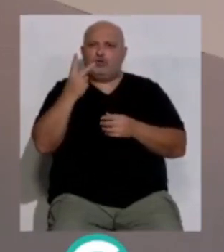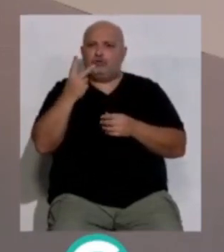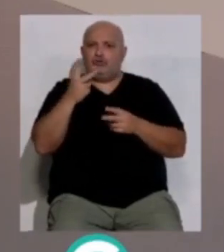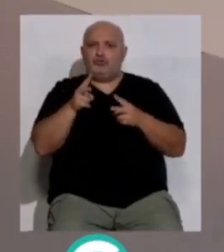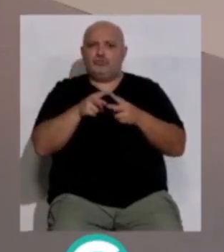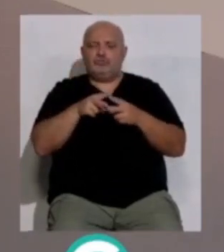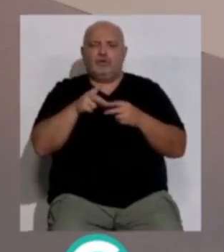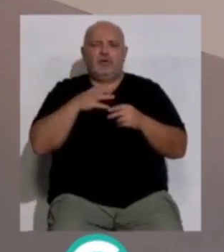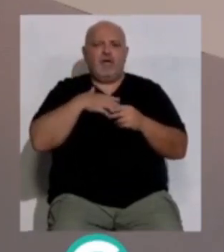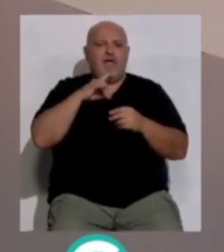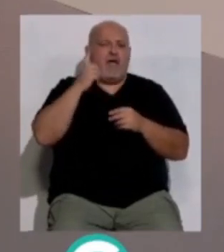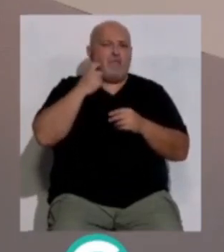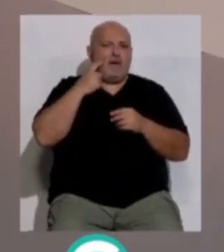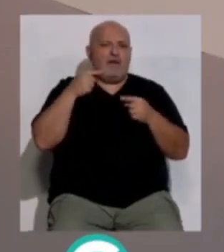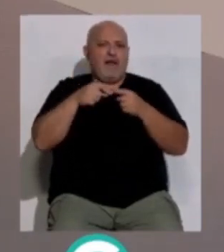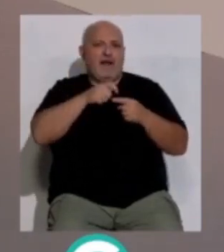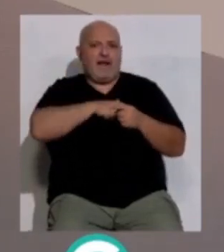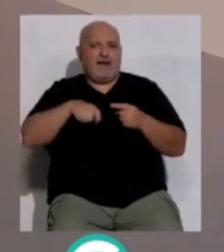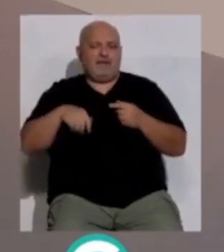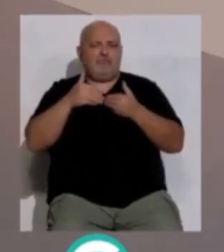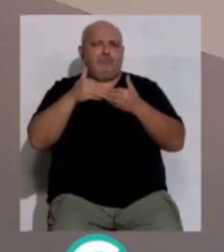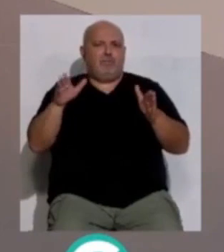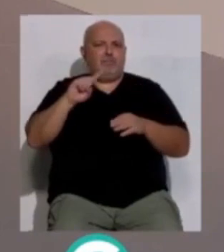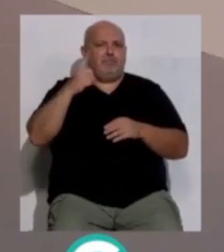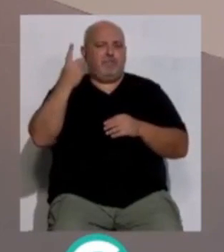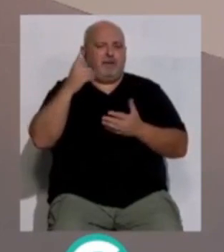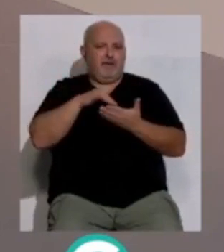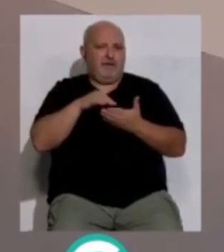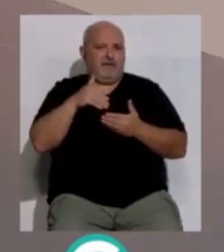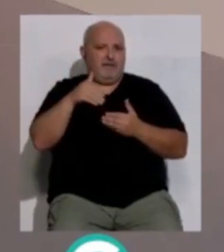ellos Unión deportiva Almería Rayo Vallecano abrirá la jornada en primera división a partir